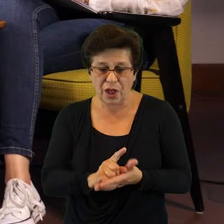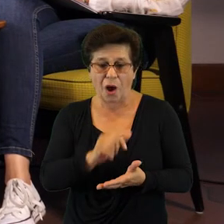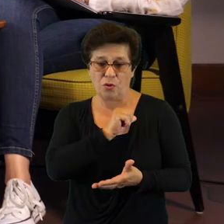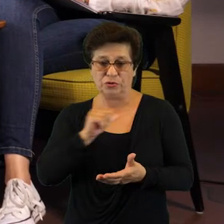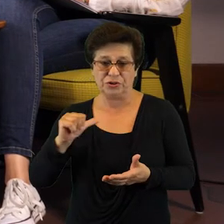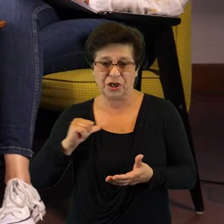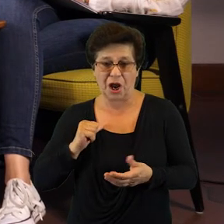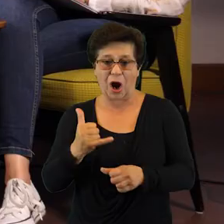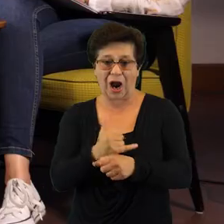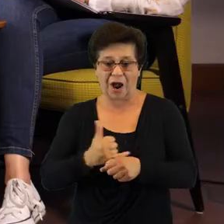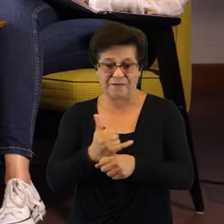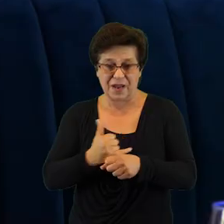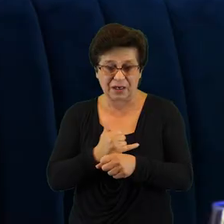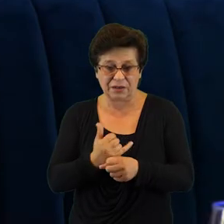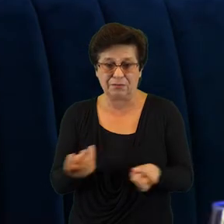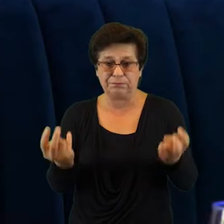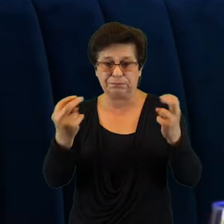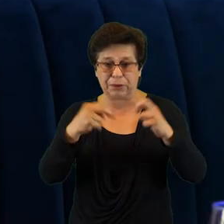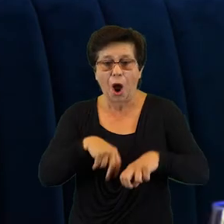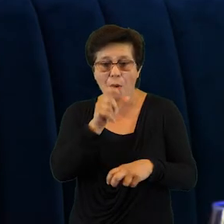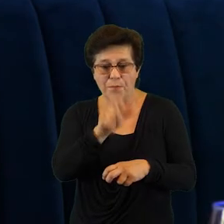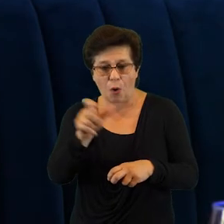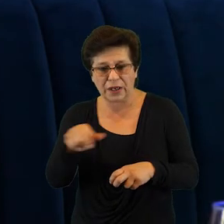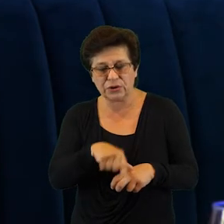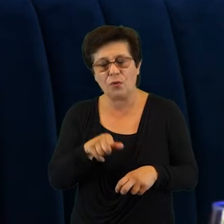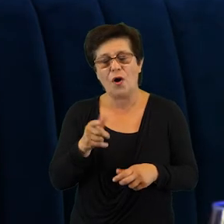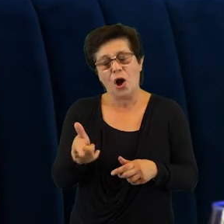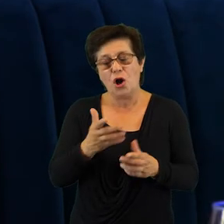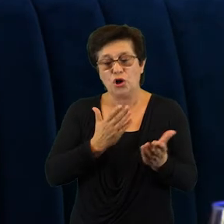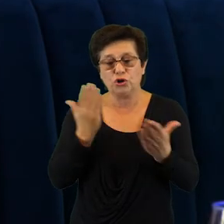w której poeci czytali swoje wiersze, uruchomić.